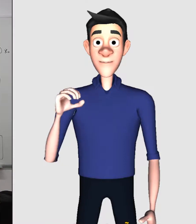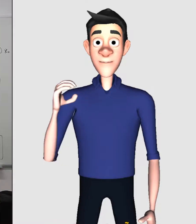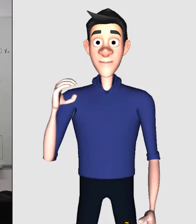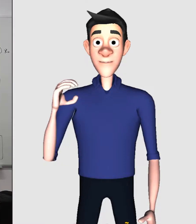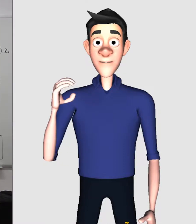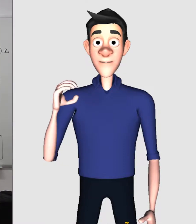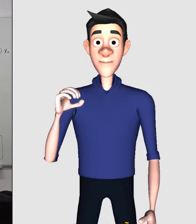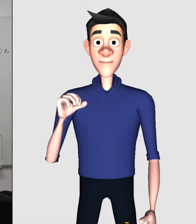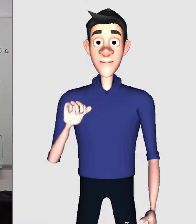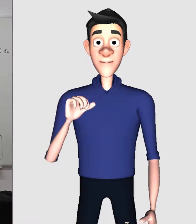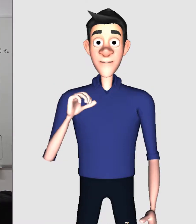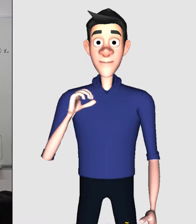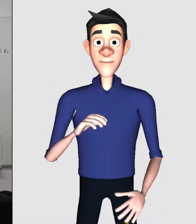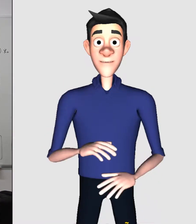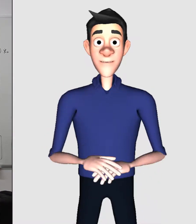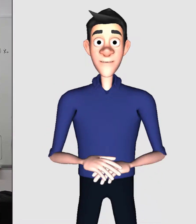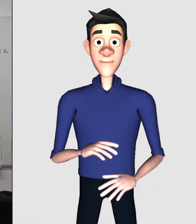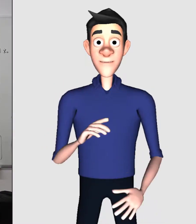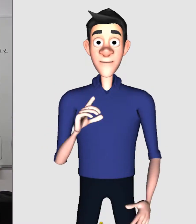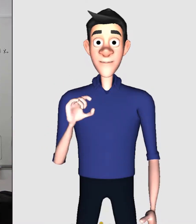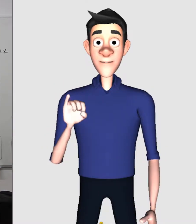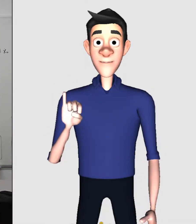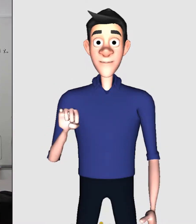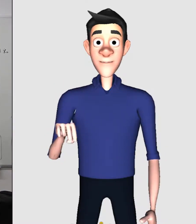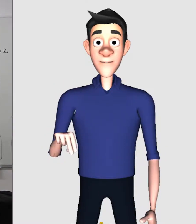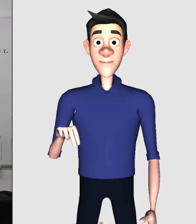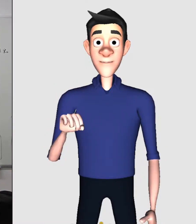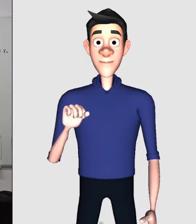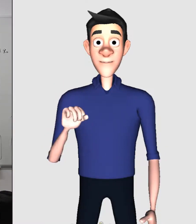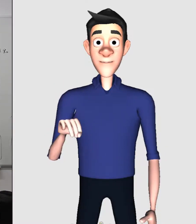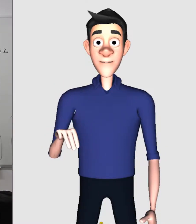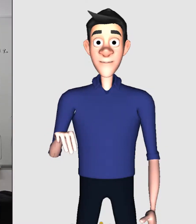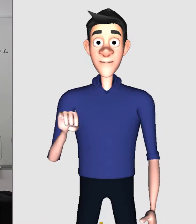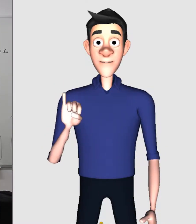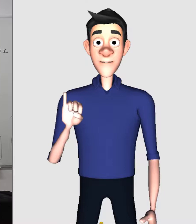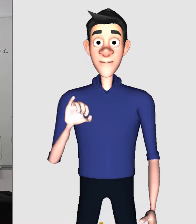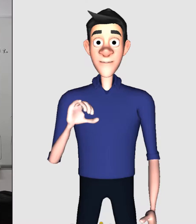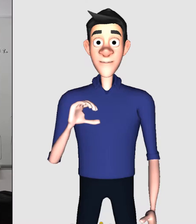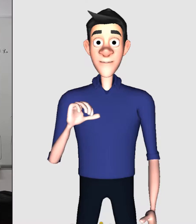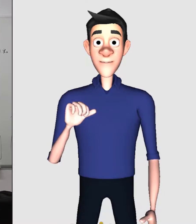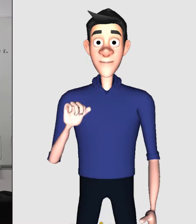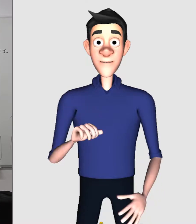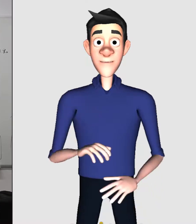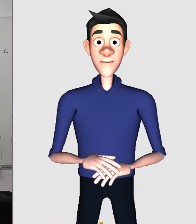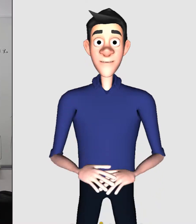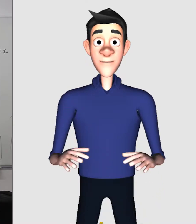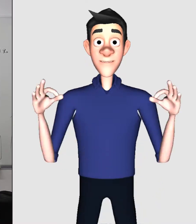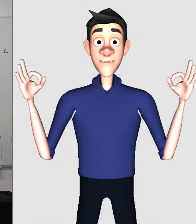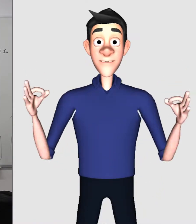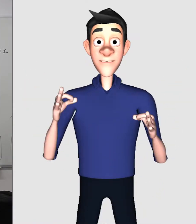Agora é só trocar x0 e x0 ponto, pelo que nós encontramos